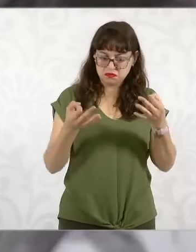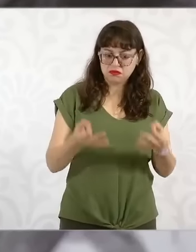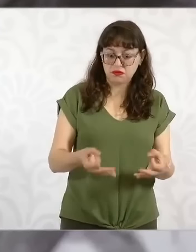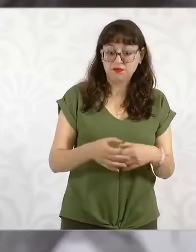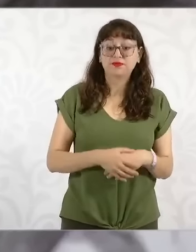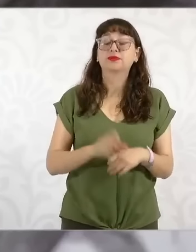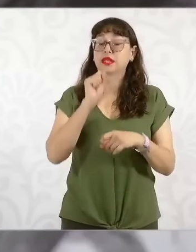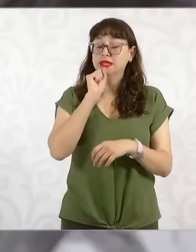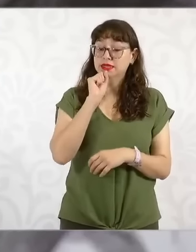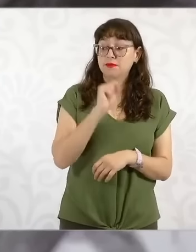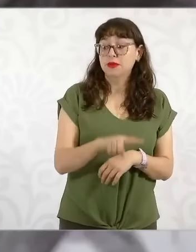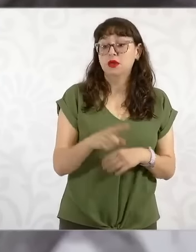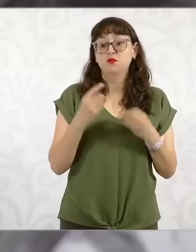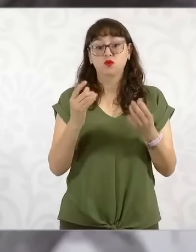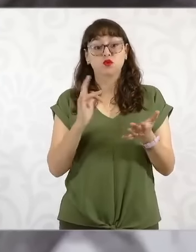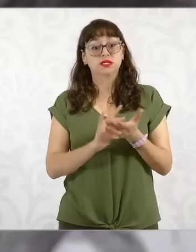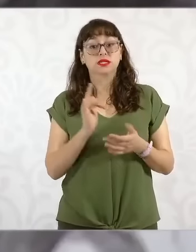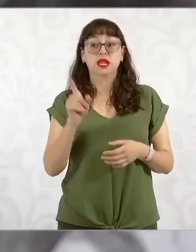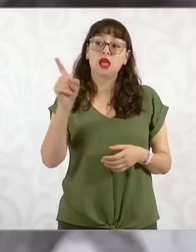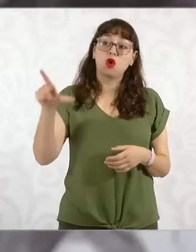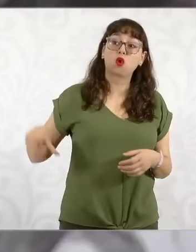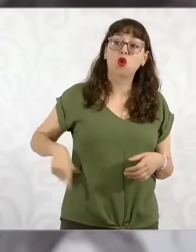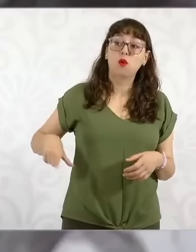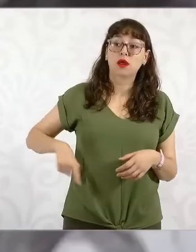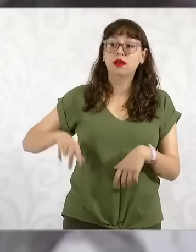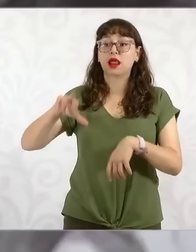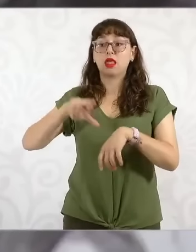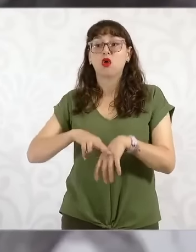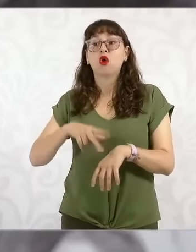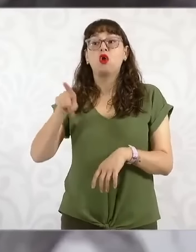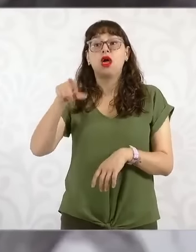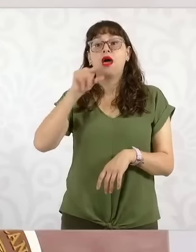agradecemos al gobernador del estado de Jalisco, Pablo Lemus Navarro, por el respaldo brindado